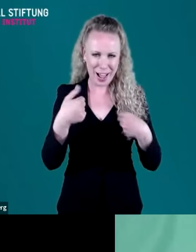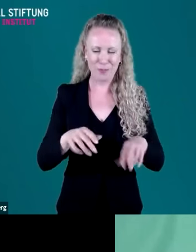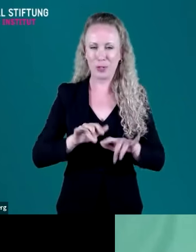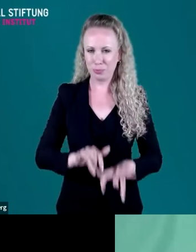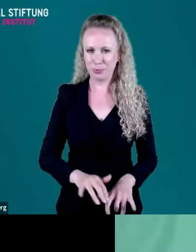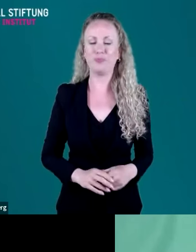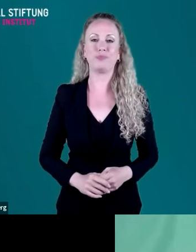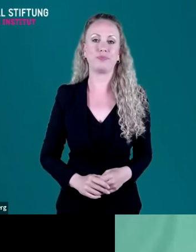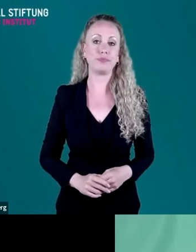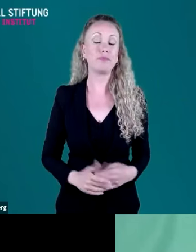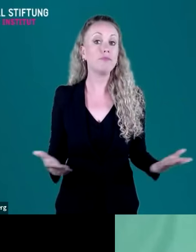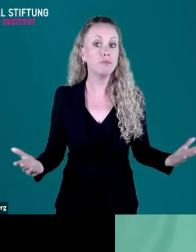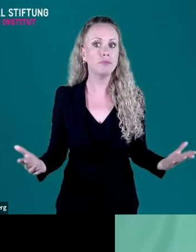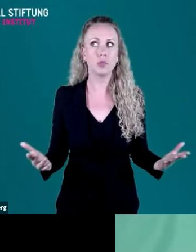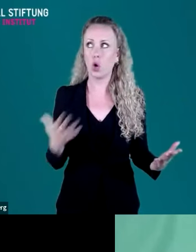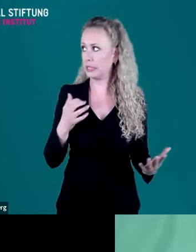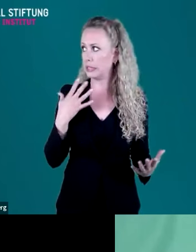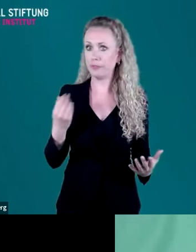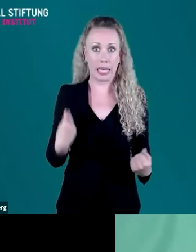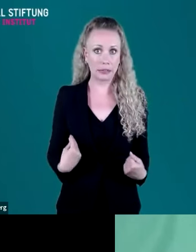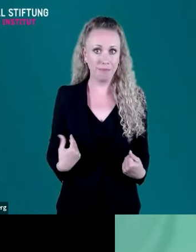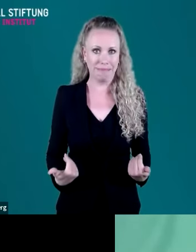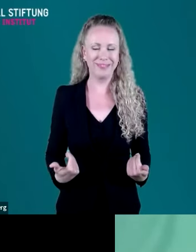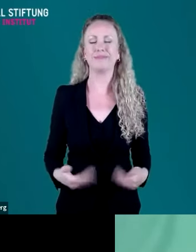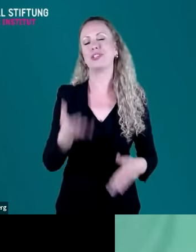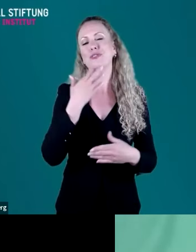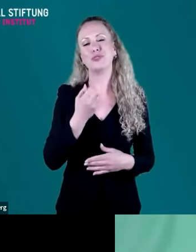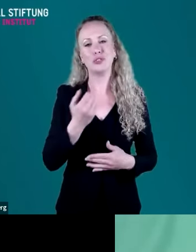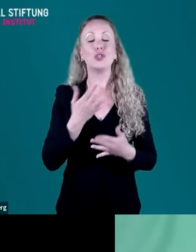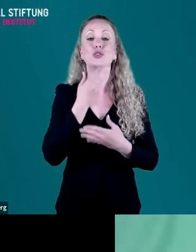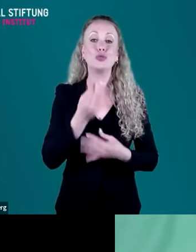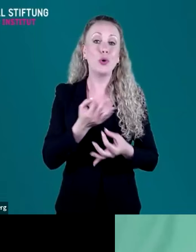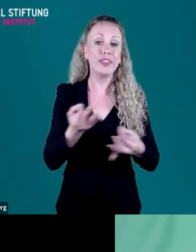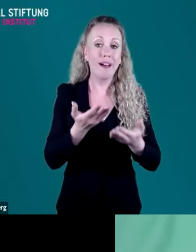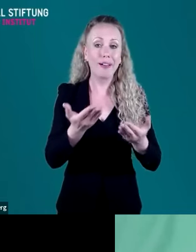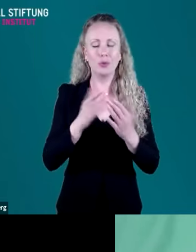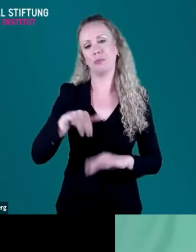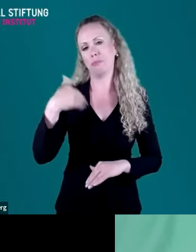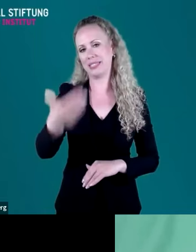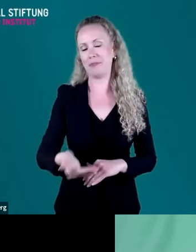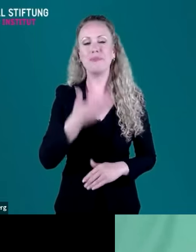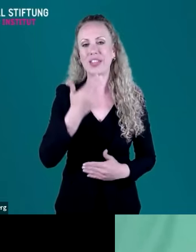Und ich hoffe, ich habe nichts vergessen. Ich wünsche Ihnen einen schönen Tag und bis dann – vielen Dank.